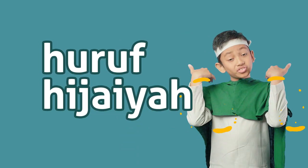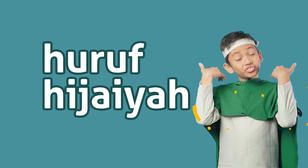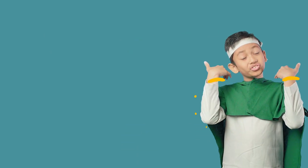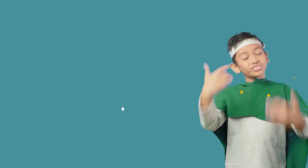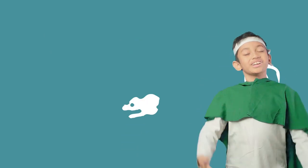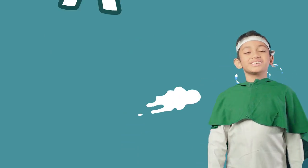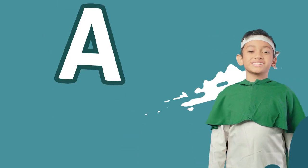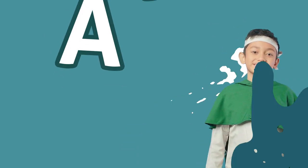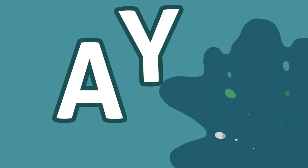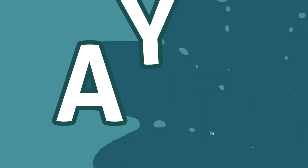Ayo